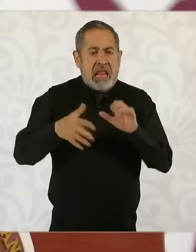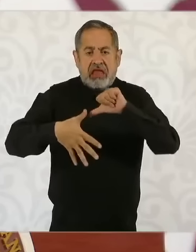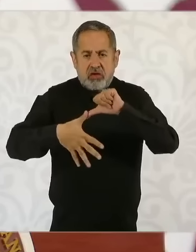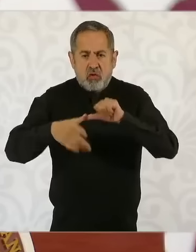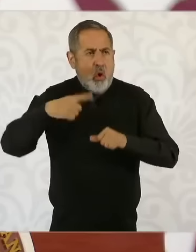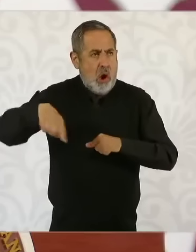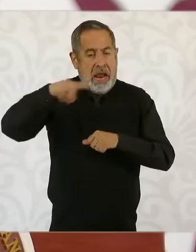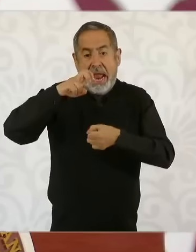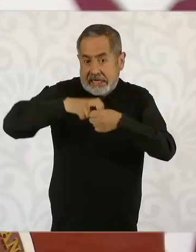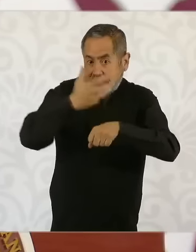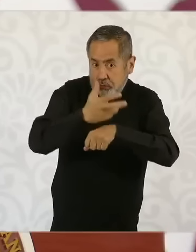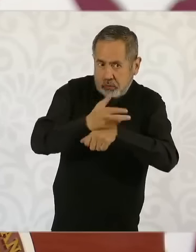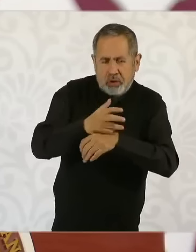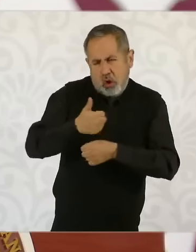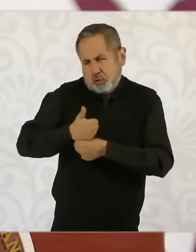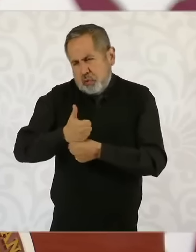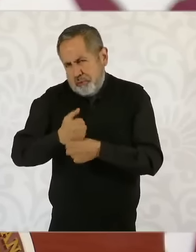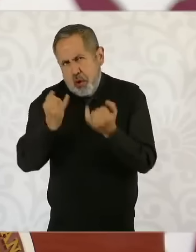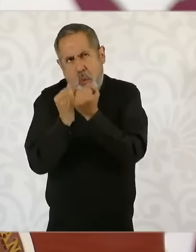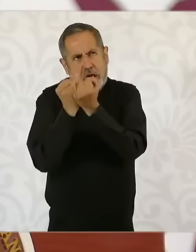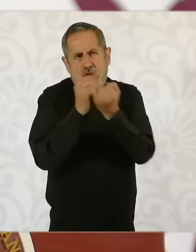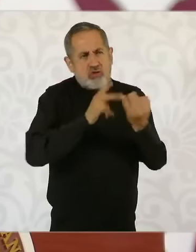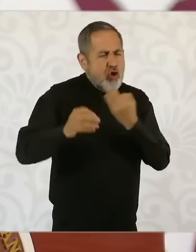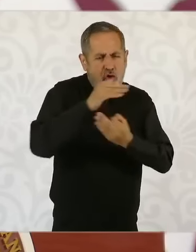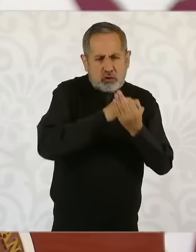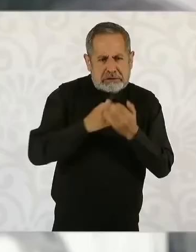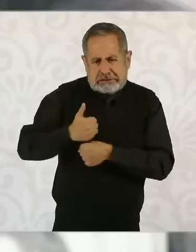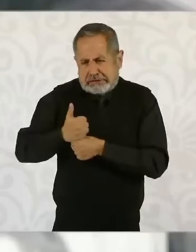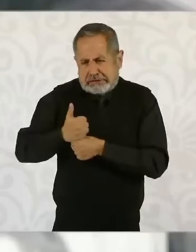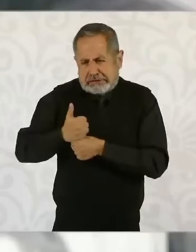que sufrieron como todos los demás americanos y a veces más porque eran una gran parte de